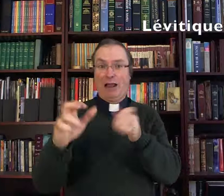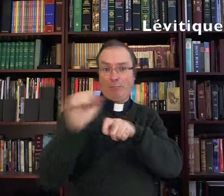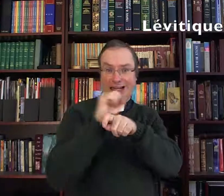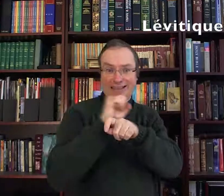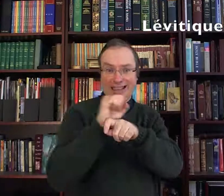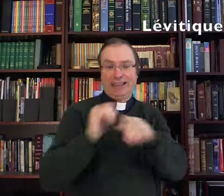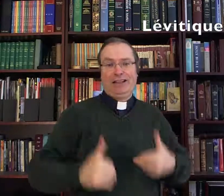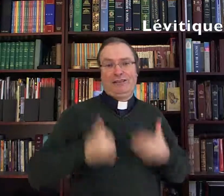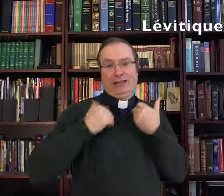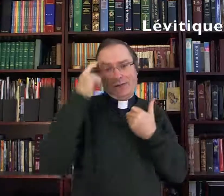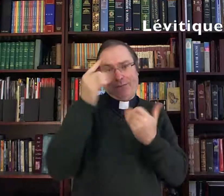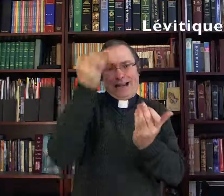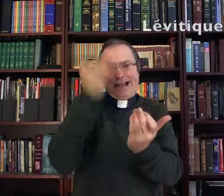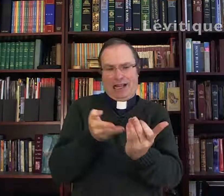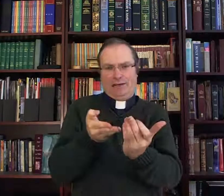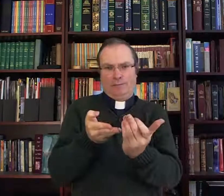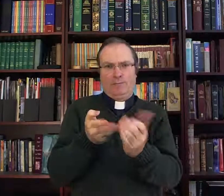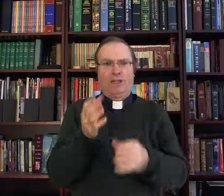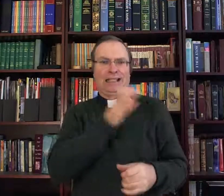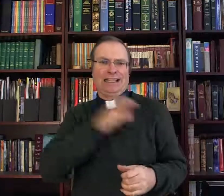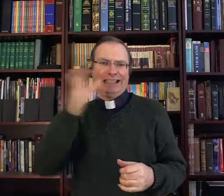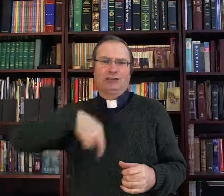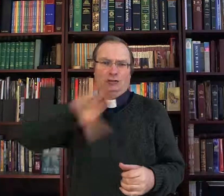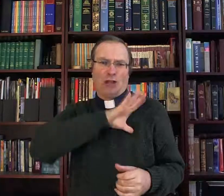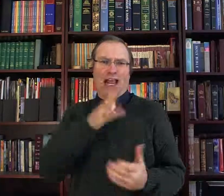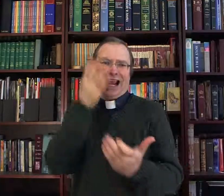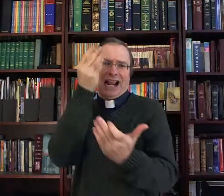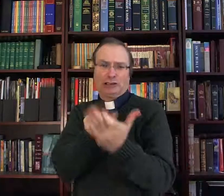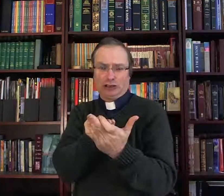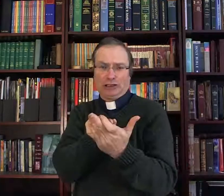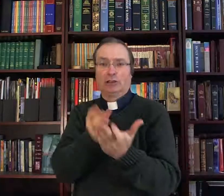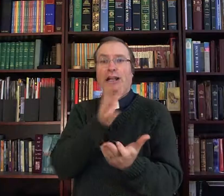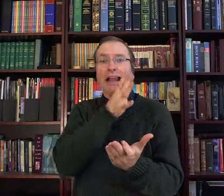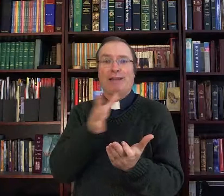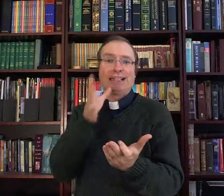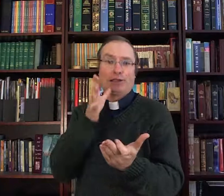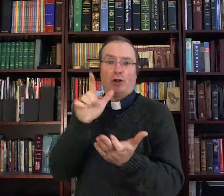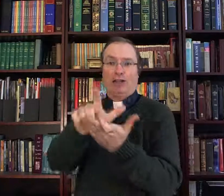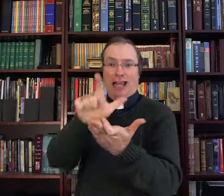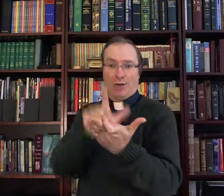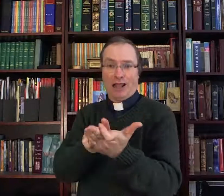en pratique vivra par elles. Christ nous a rachetés de la malédiction de la loi